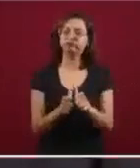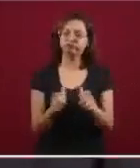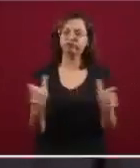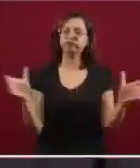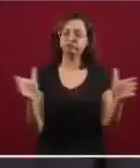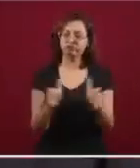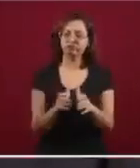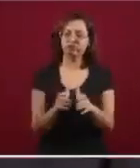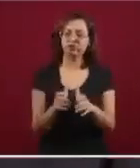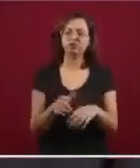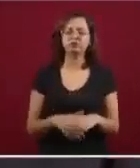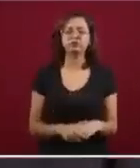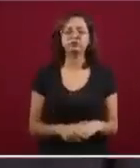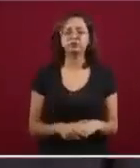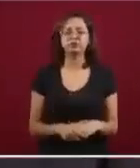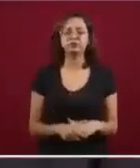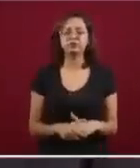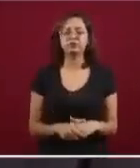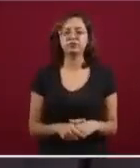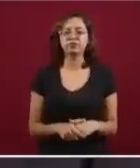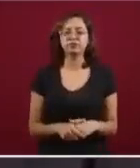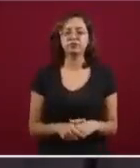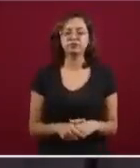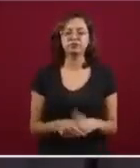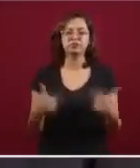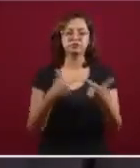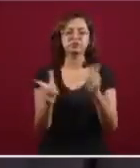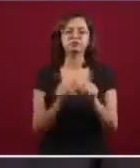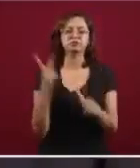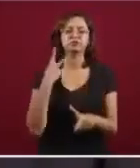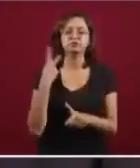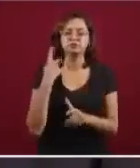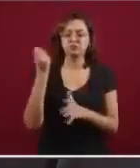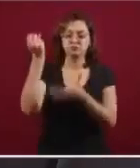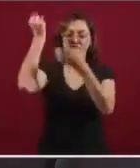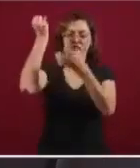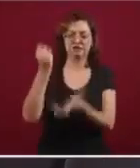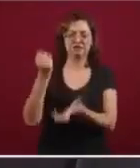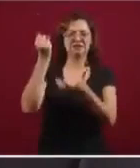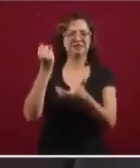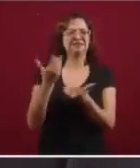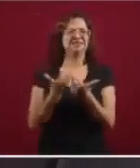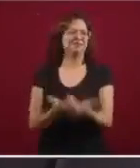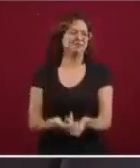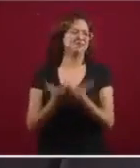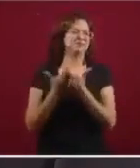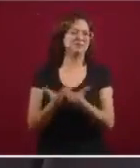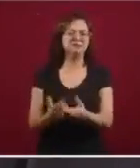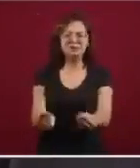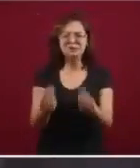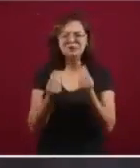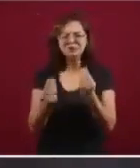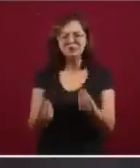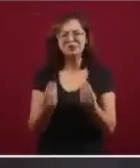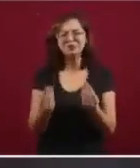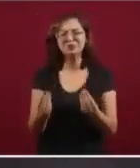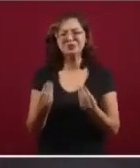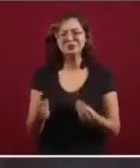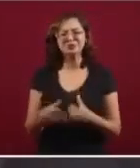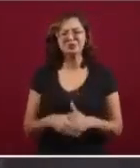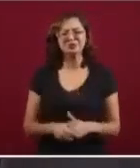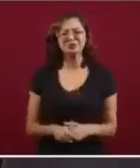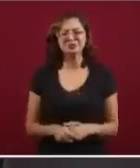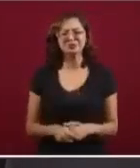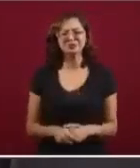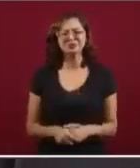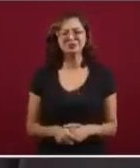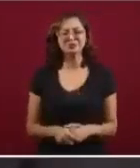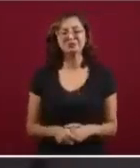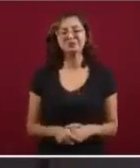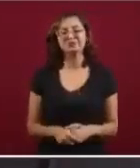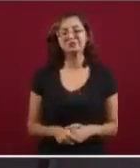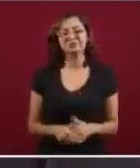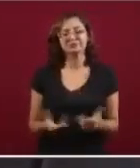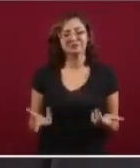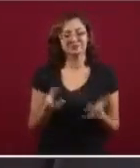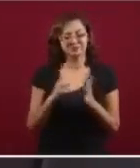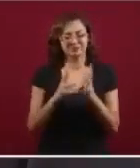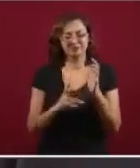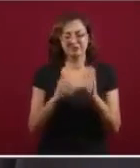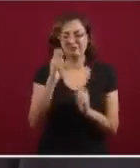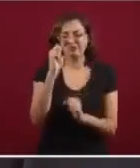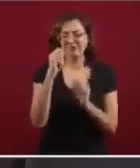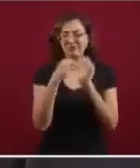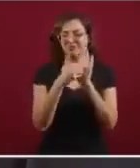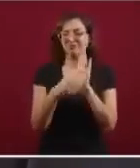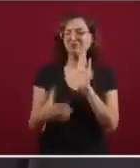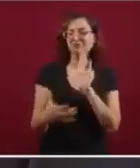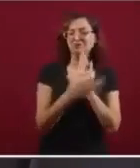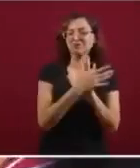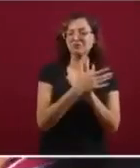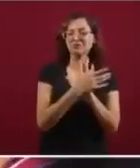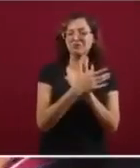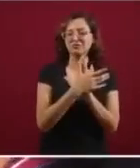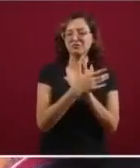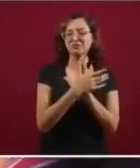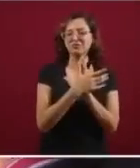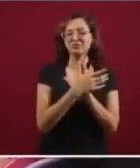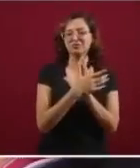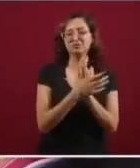el presupuesto a los partidos. Es mucho lo que reciben y está en la Constitución, porque